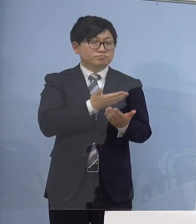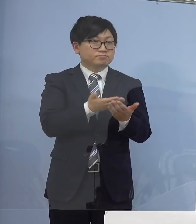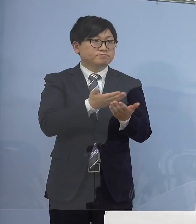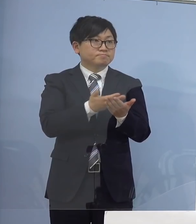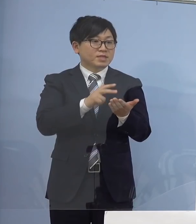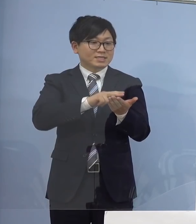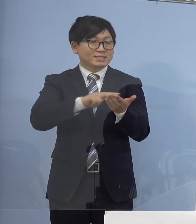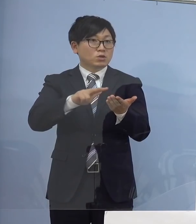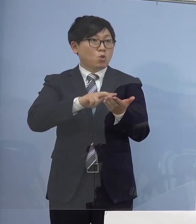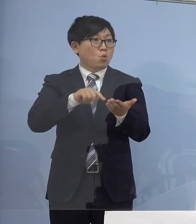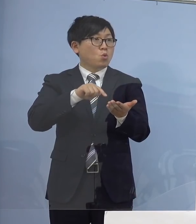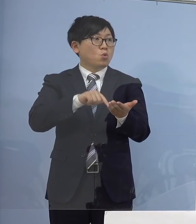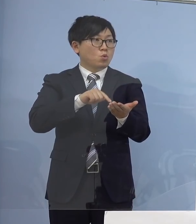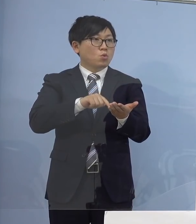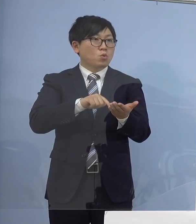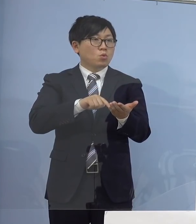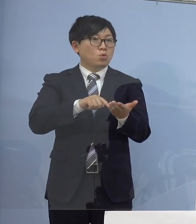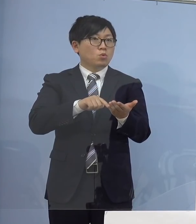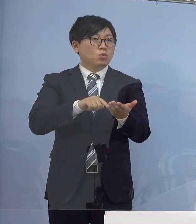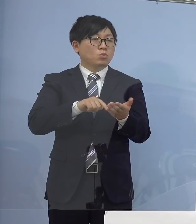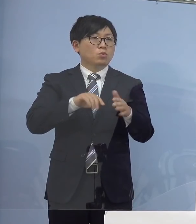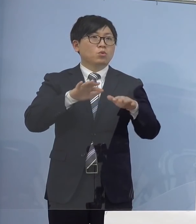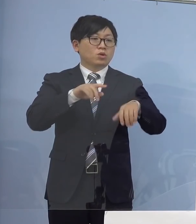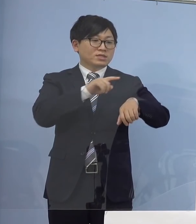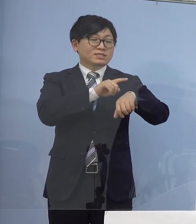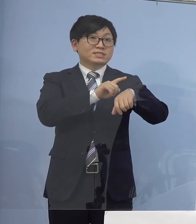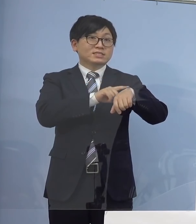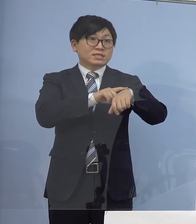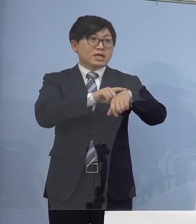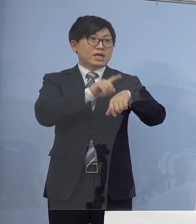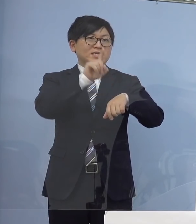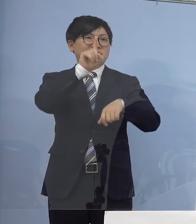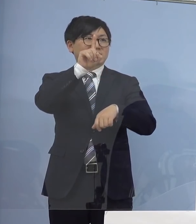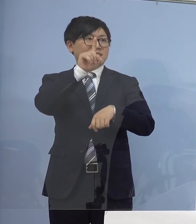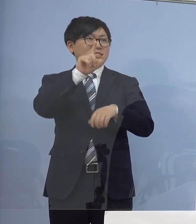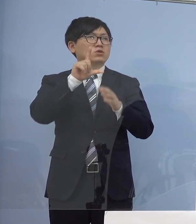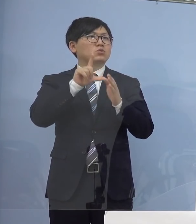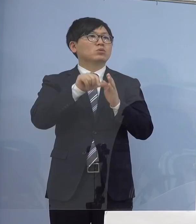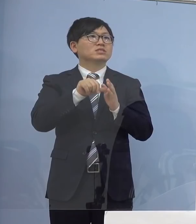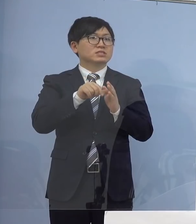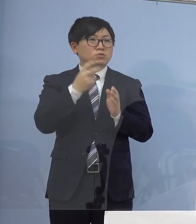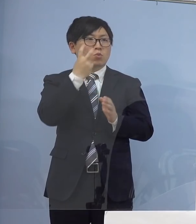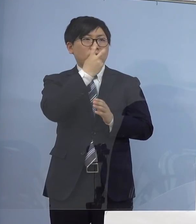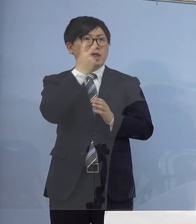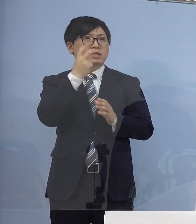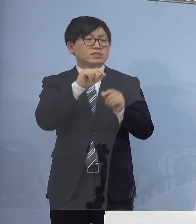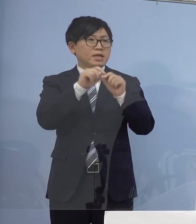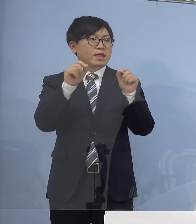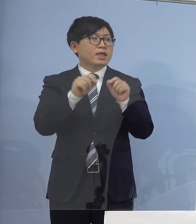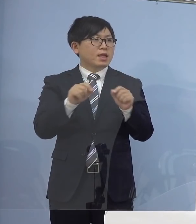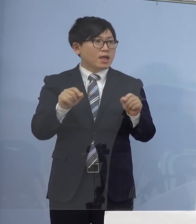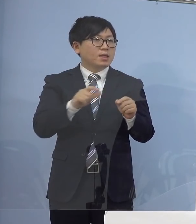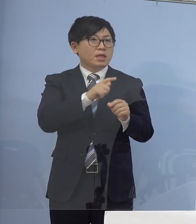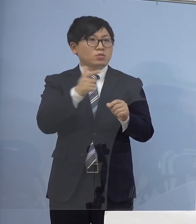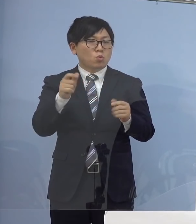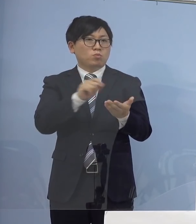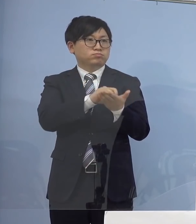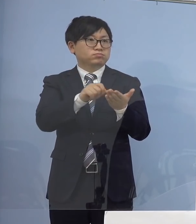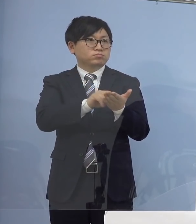本日の13時時点で調査が判明している 個別の内容を記載させていただいておりますが